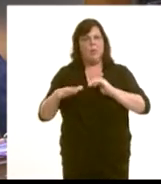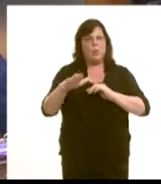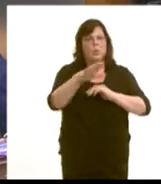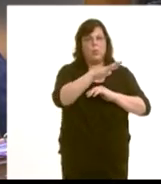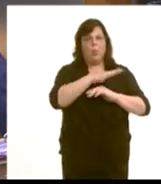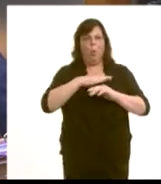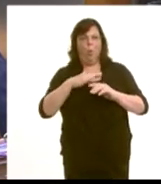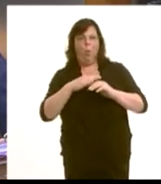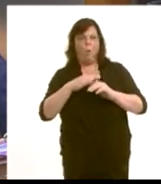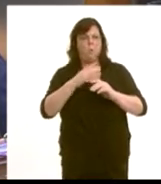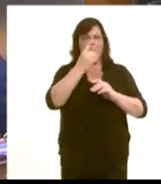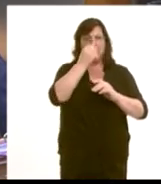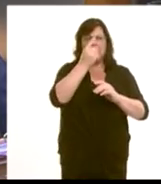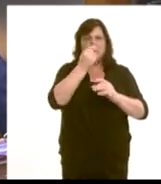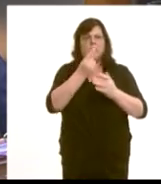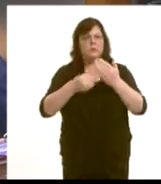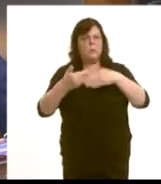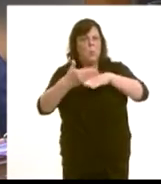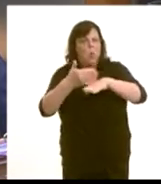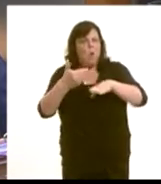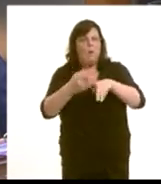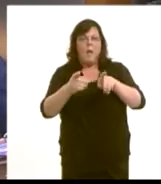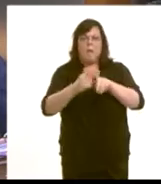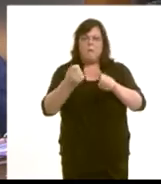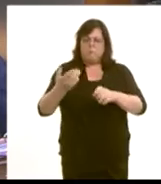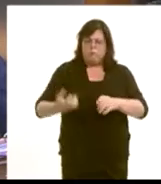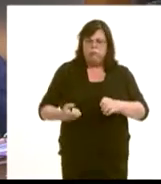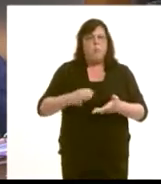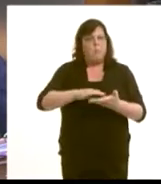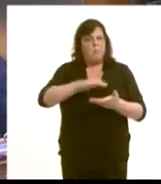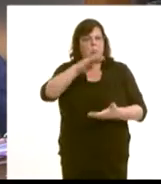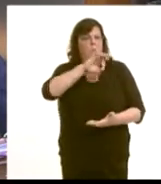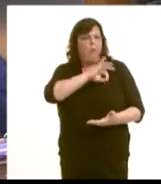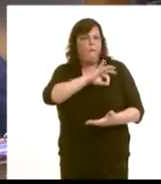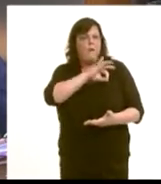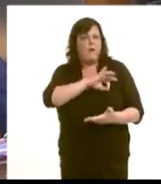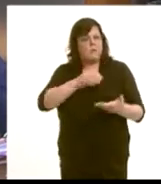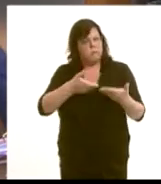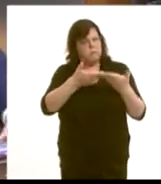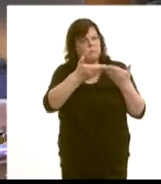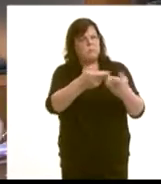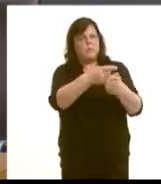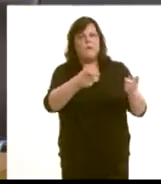Maeín bwysig dros ben ein bod niín sicrhau bod pob ffordd i wneud arian yn cael ei roi